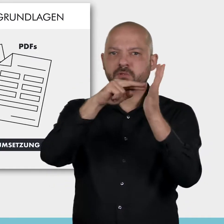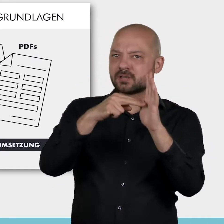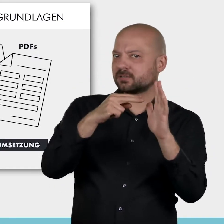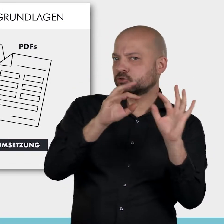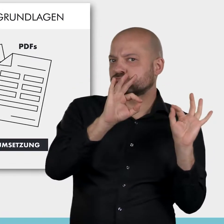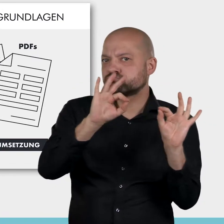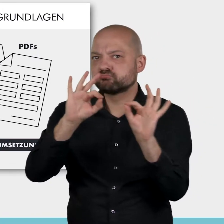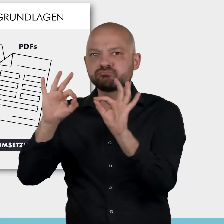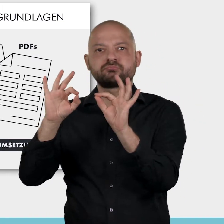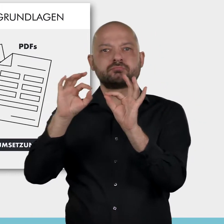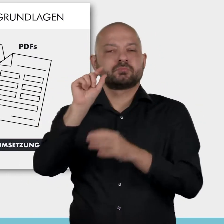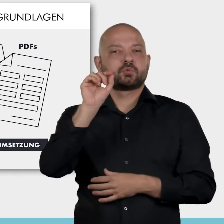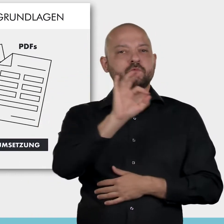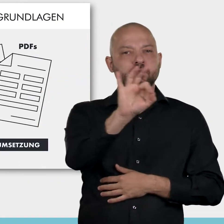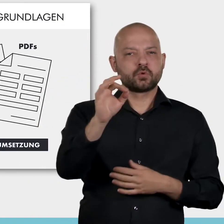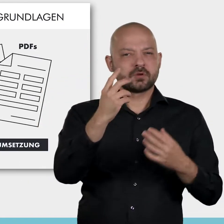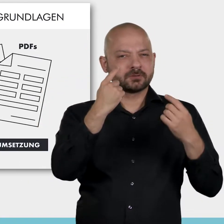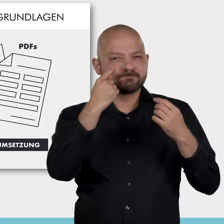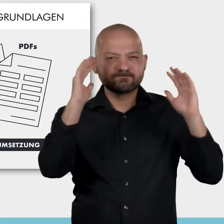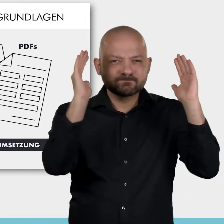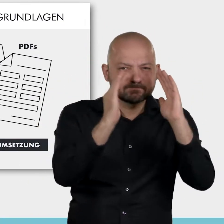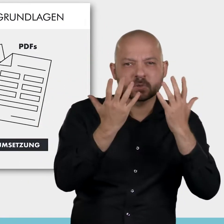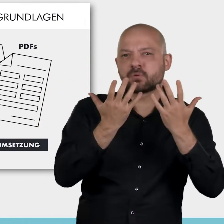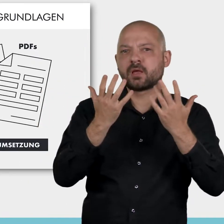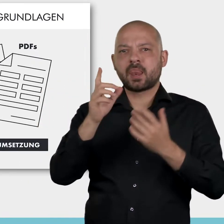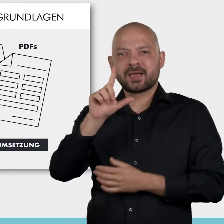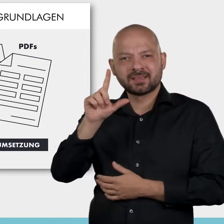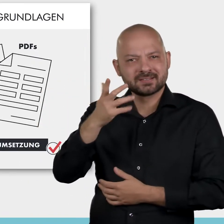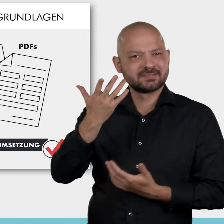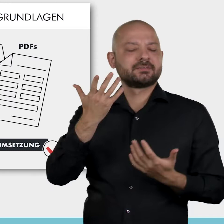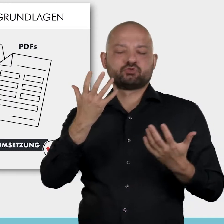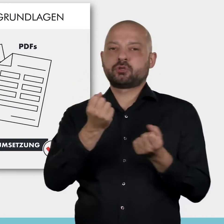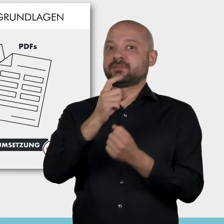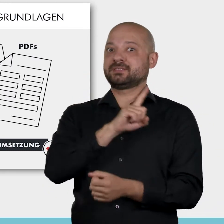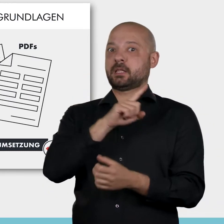dass sie für Menschen mit Sehbeeinträchtigung oder Legasthenie selbstständig nutzbar sind.